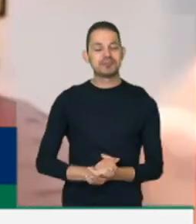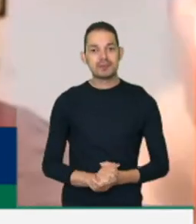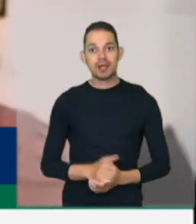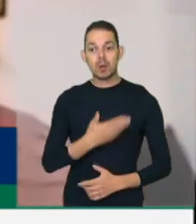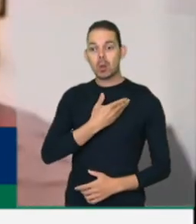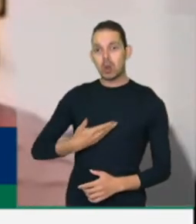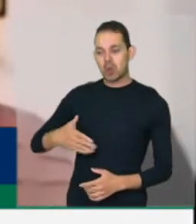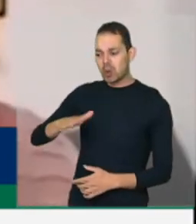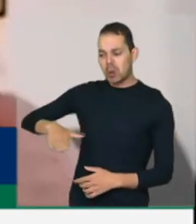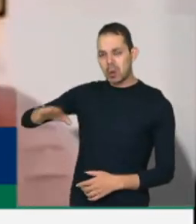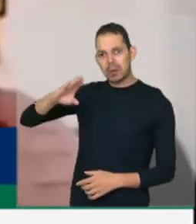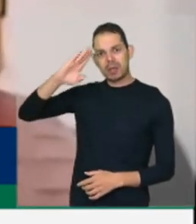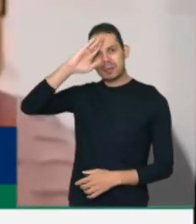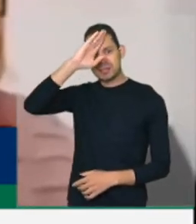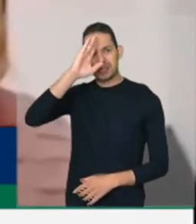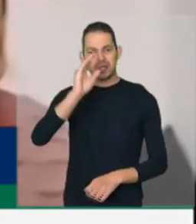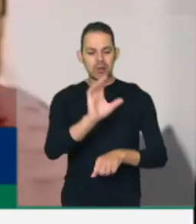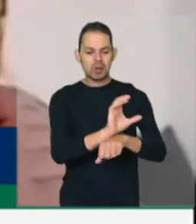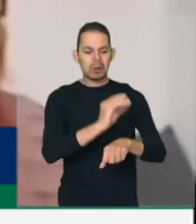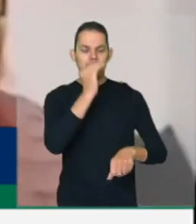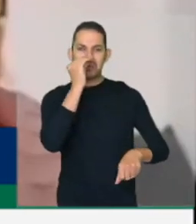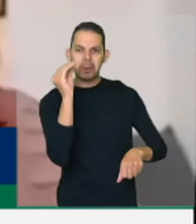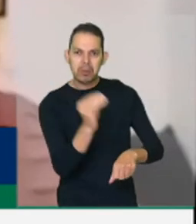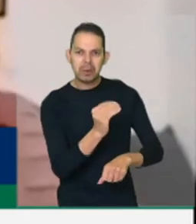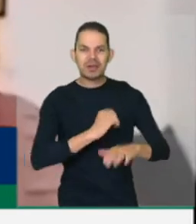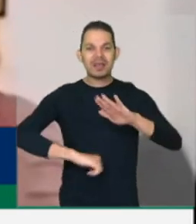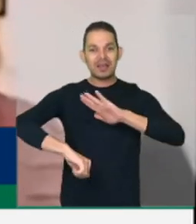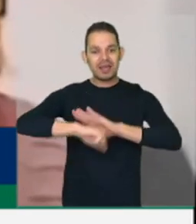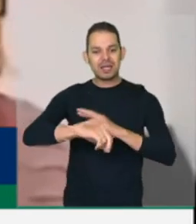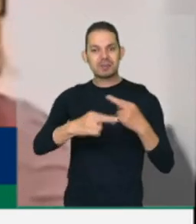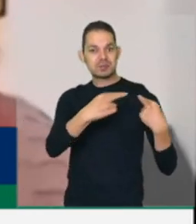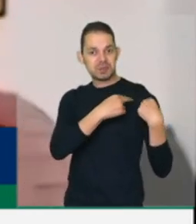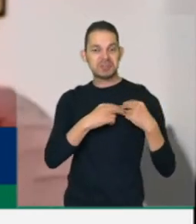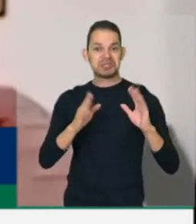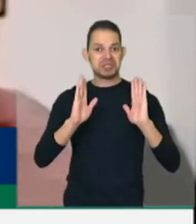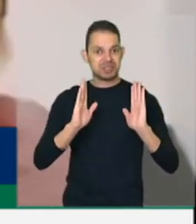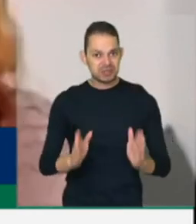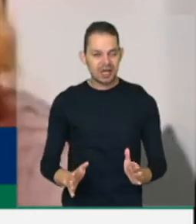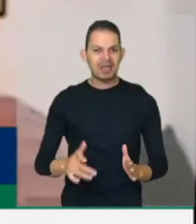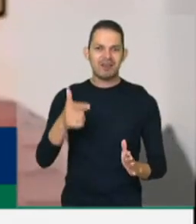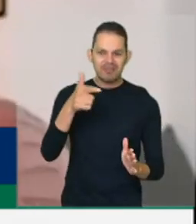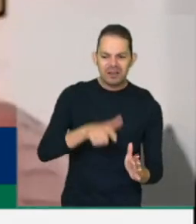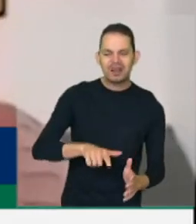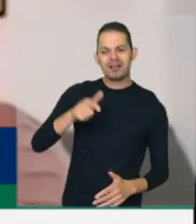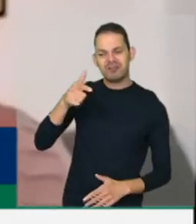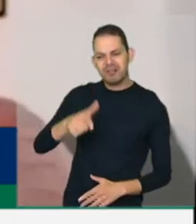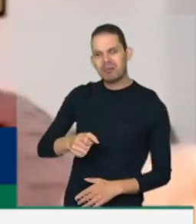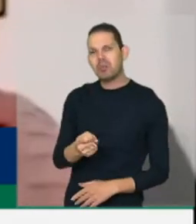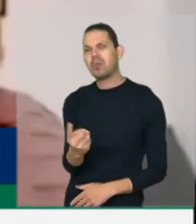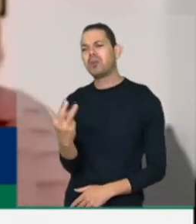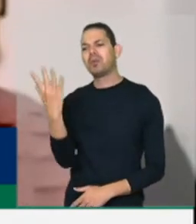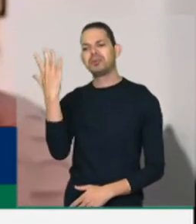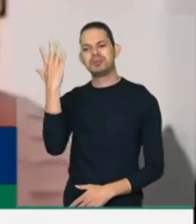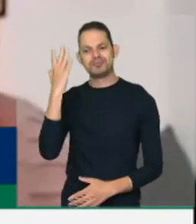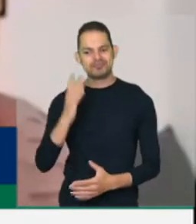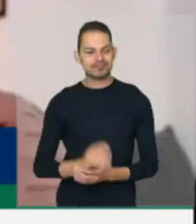CONSTITUIÇÃO E JÁ COMETEU CRIMES DE RESPONSABILIDADE REPETIDAMENTE. ESTE GOVERNO